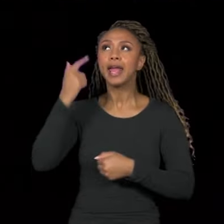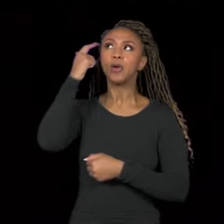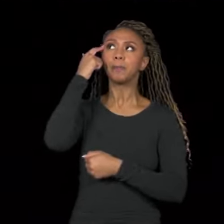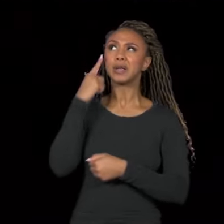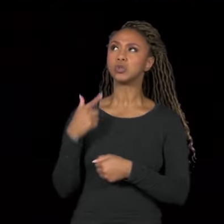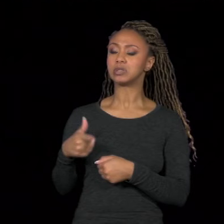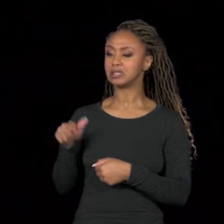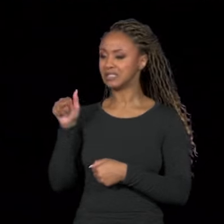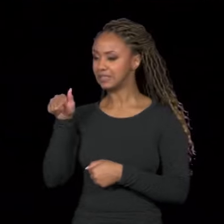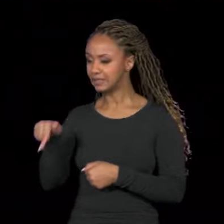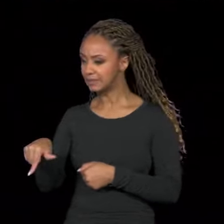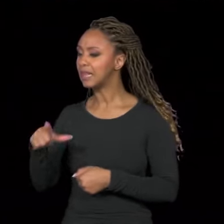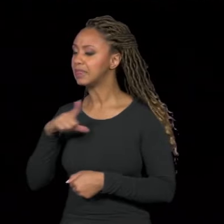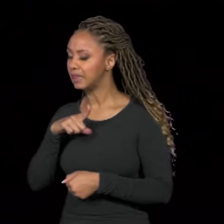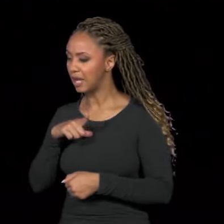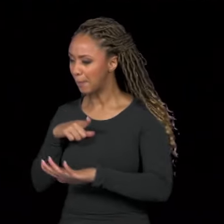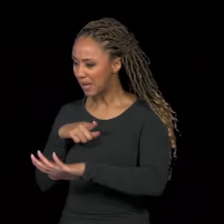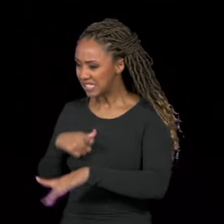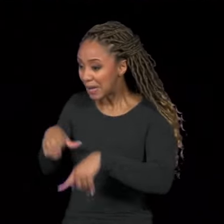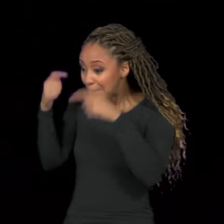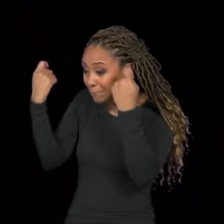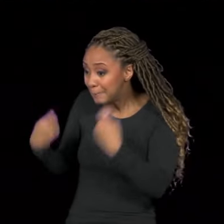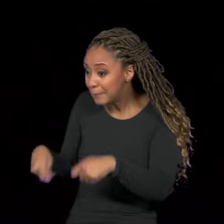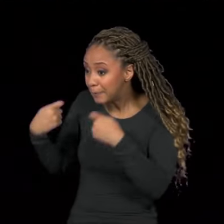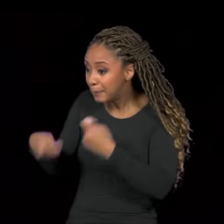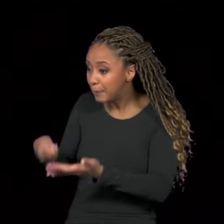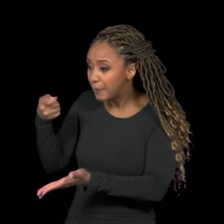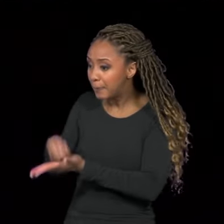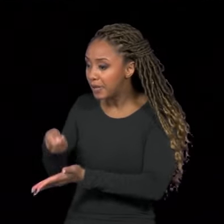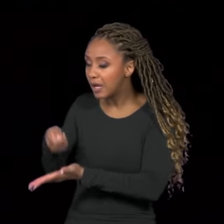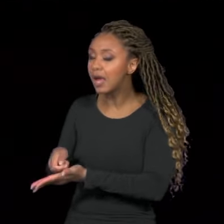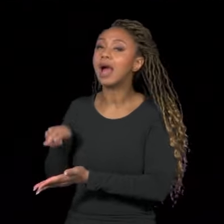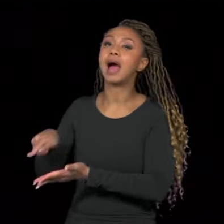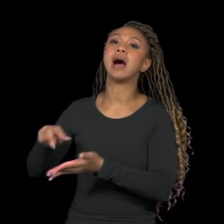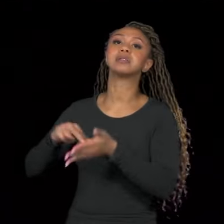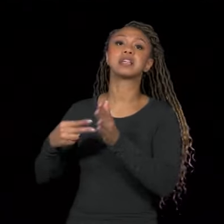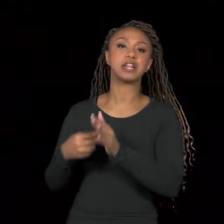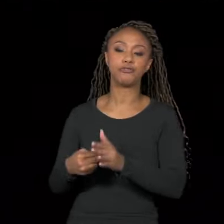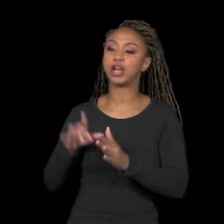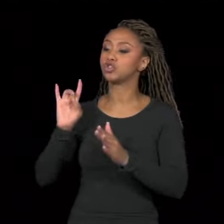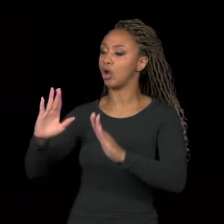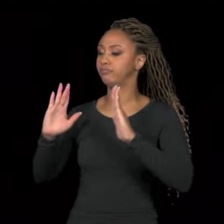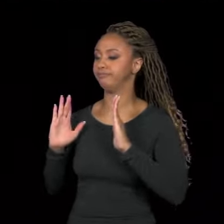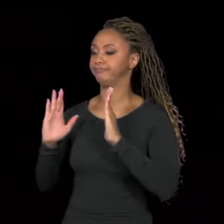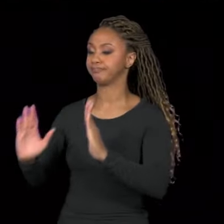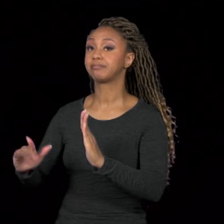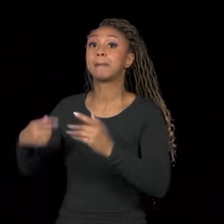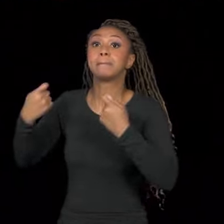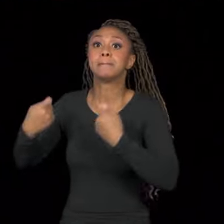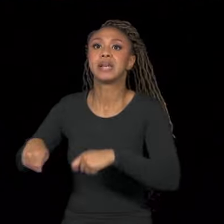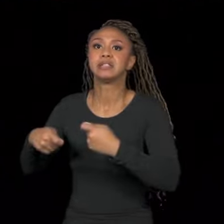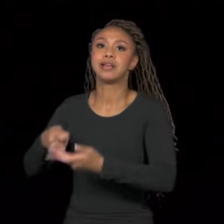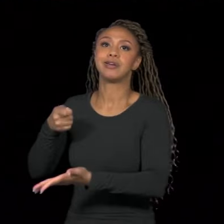TRABALHAR COM A RESTRIÇÃO DE PARTICIPAÇÃO. NO DIAGRAMA ENTIDADE-RELACIONAMENTO, A PARTICIPAÇÃO TOTAL É REPRESENTADA POR UMA LINHA